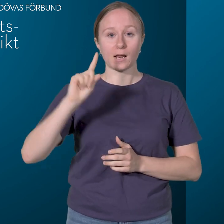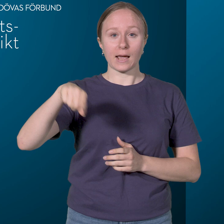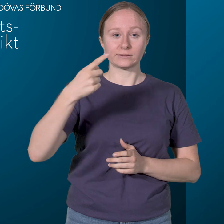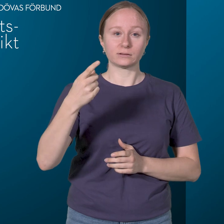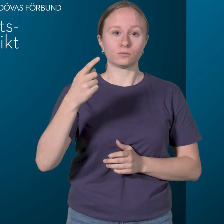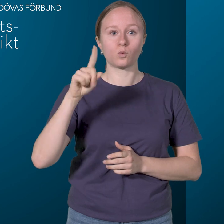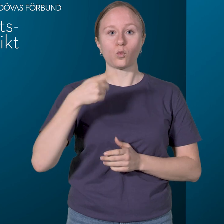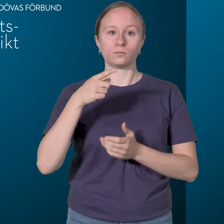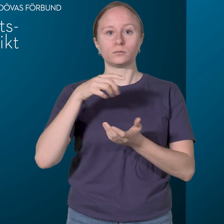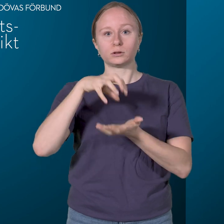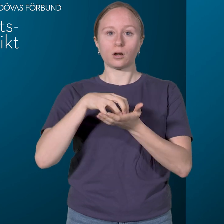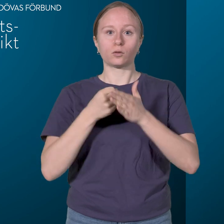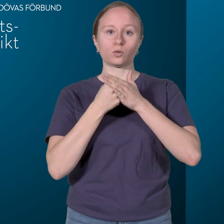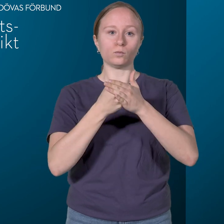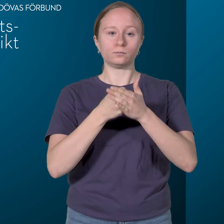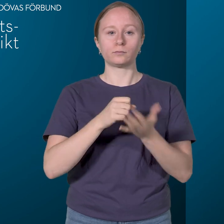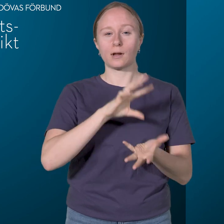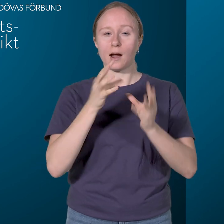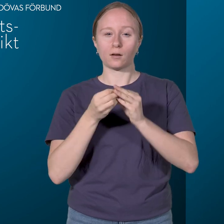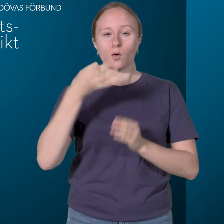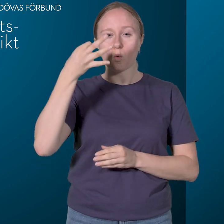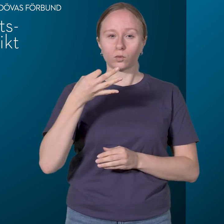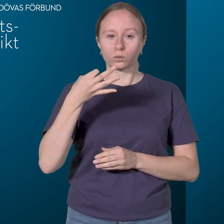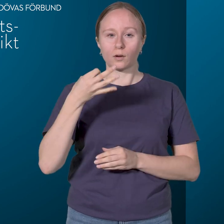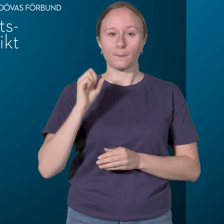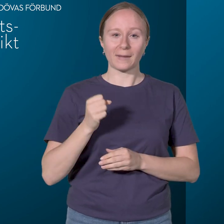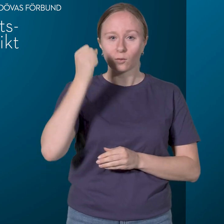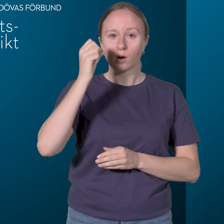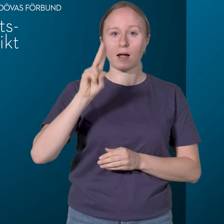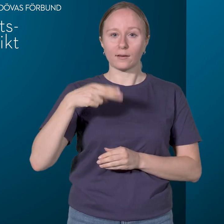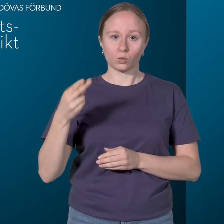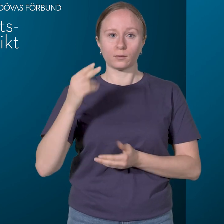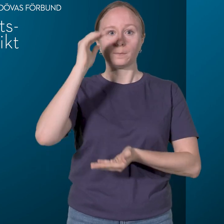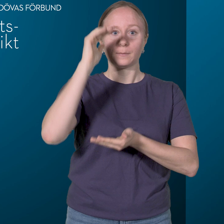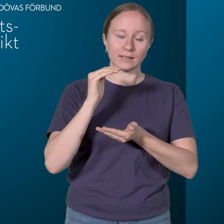Nästa år kommer det statliga stödet att vara hela 80 miljoner euro mindre -